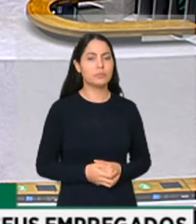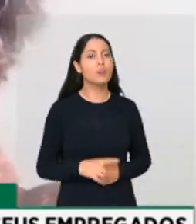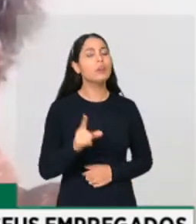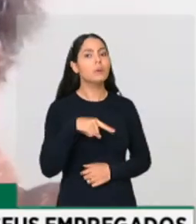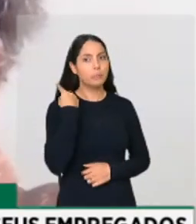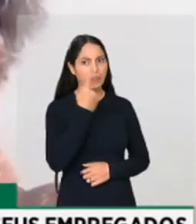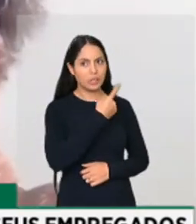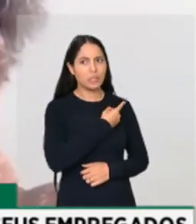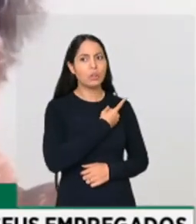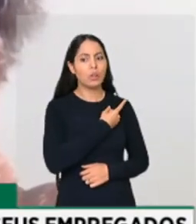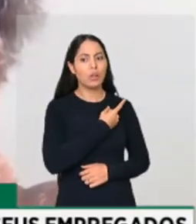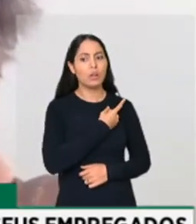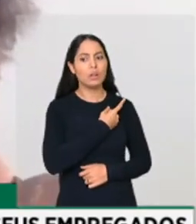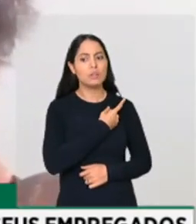NÃO, APENAS ISSO, É PARA QUE NÓS POSSAMOS TENTAR...